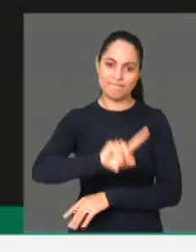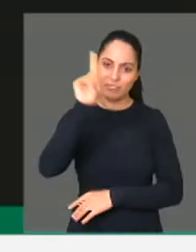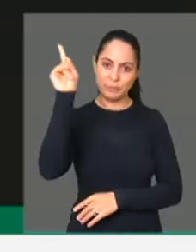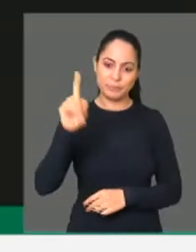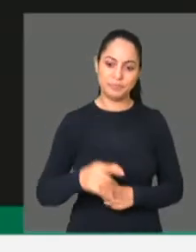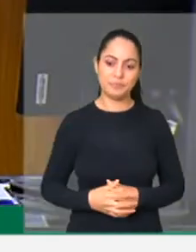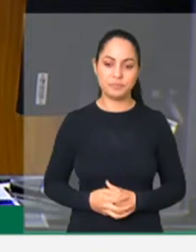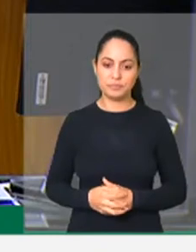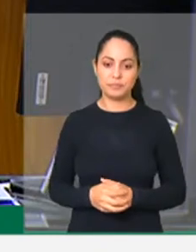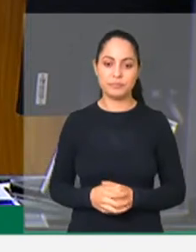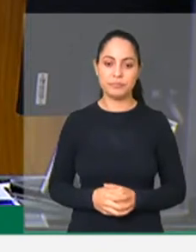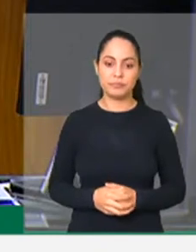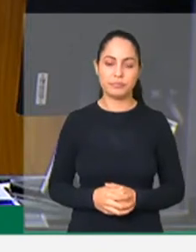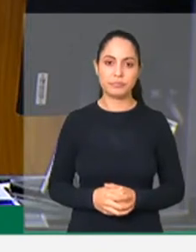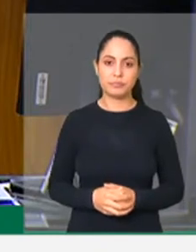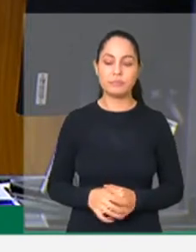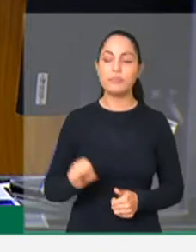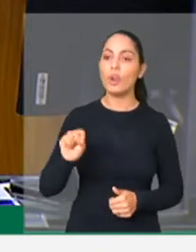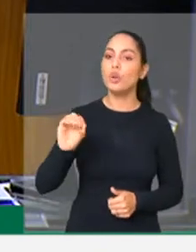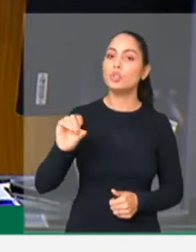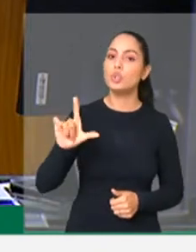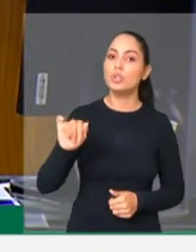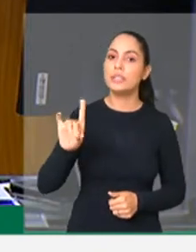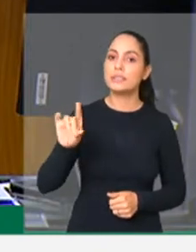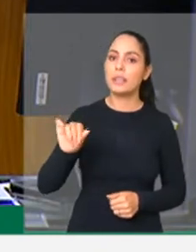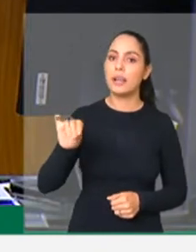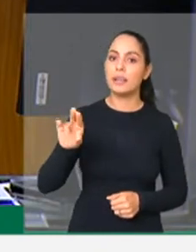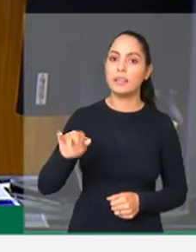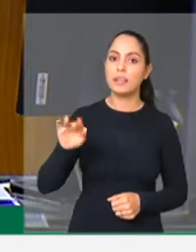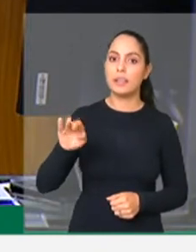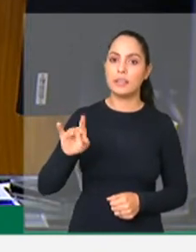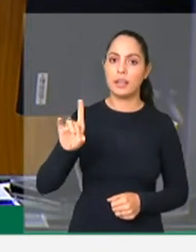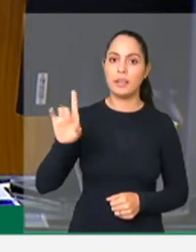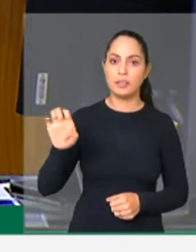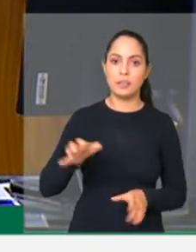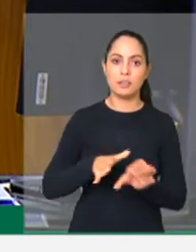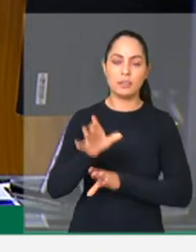DE UMA MEDIDA PROVISÓRIA QUE EXTINGUE OS FUNDOS CONSTITUCIONAIS DO NORDESTE E